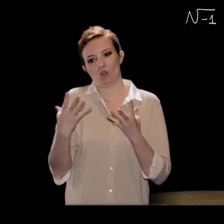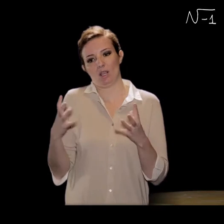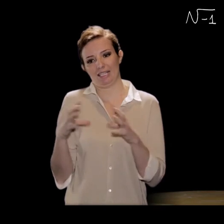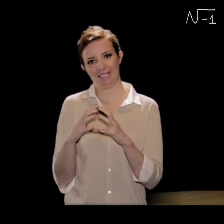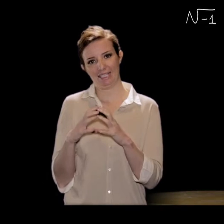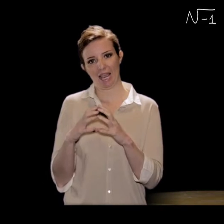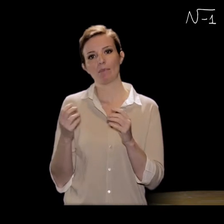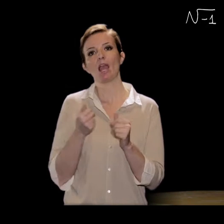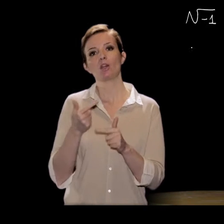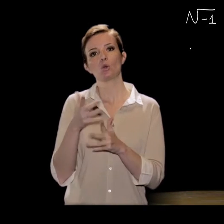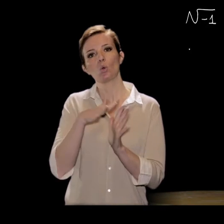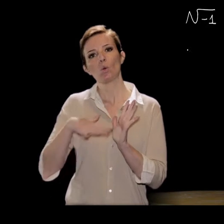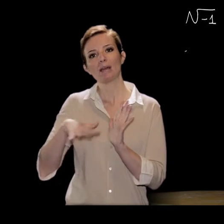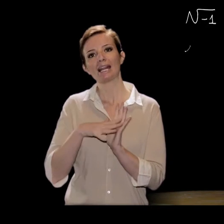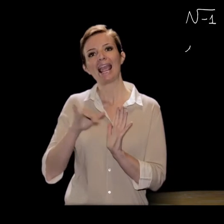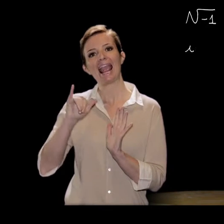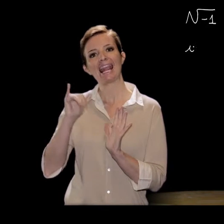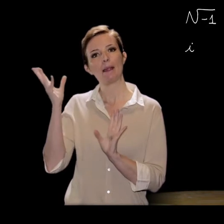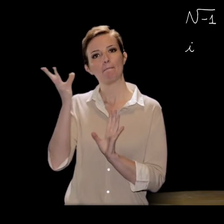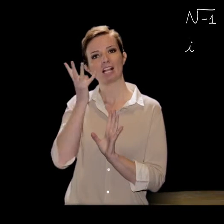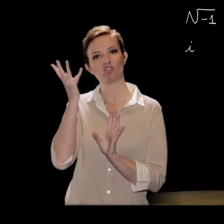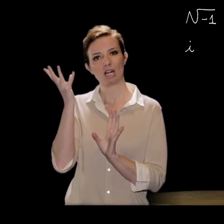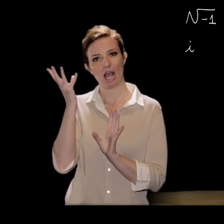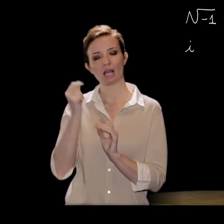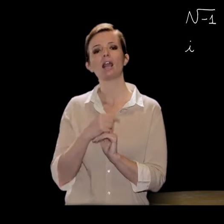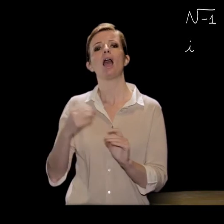I numeri immaginari si basano sulla definizione dell'unità immaginaria.